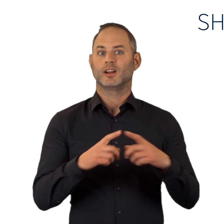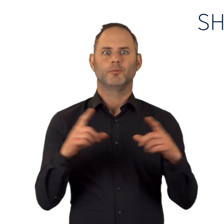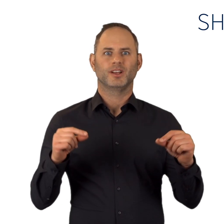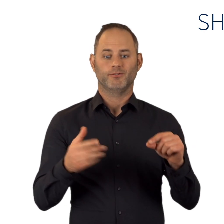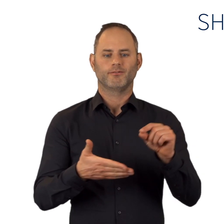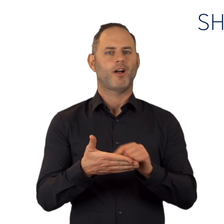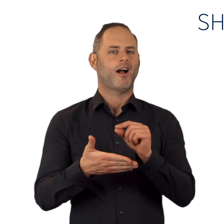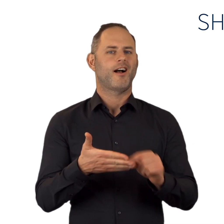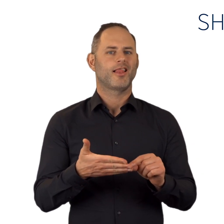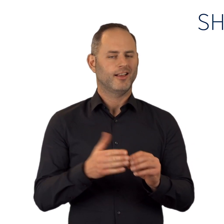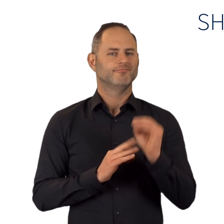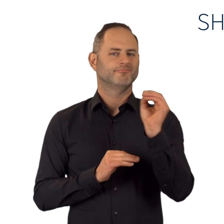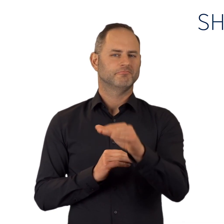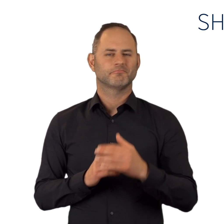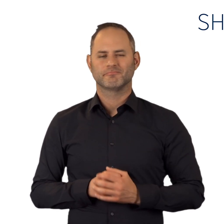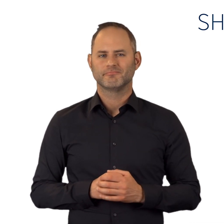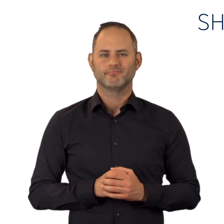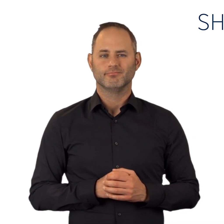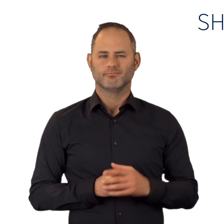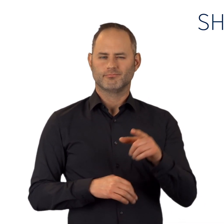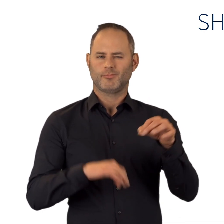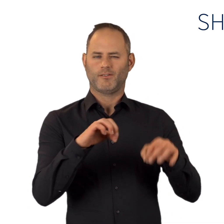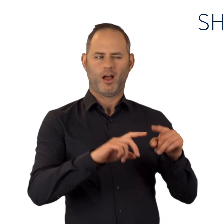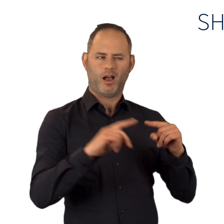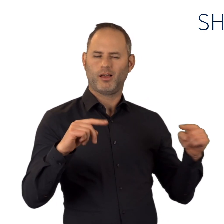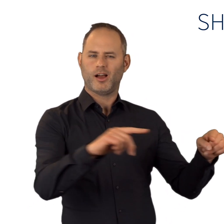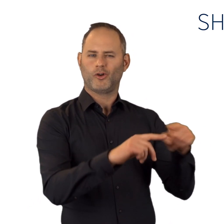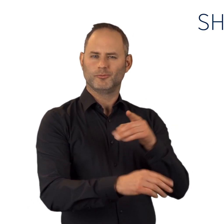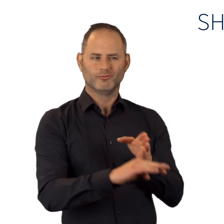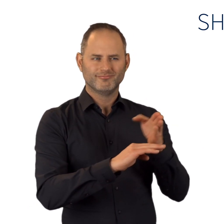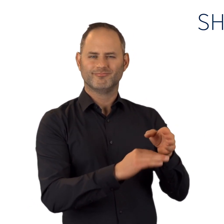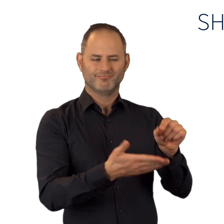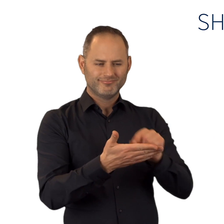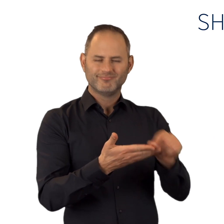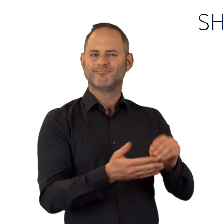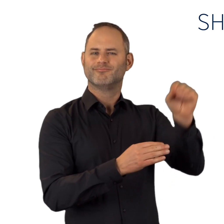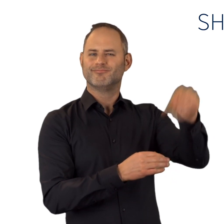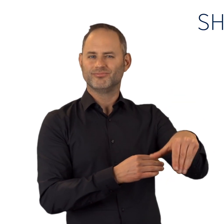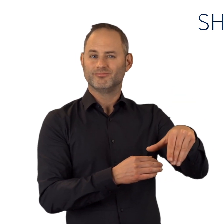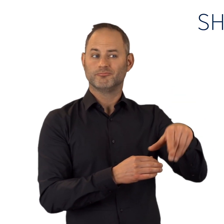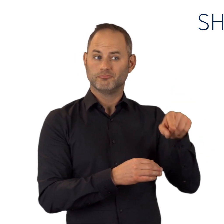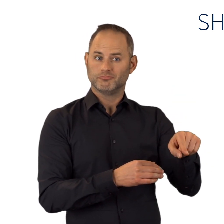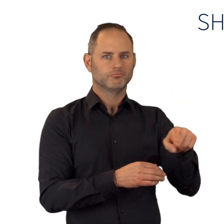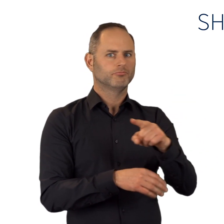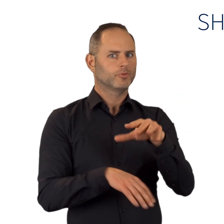Briefwahl Anstelle der Stimmabgabe im Wahlraum